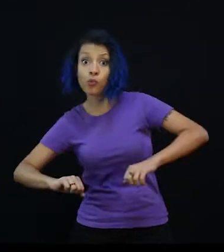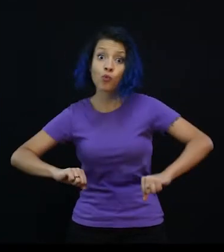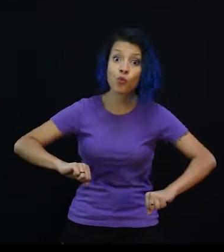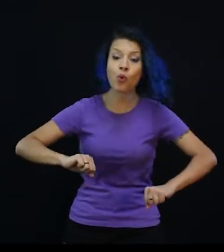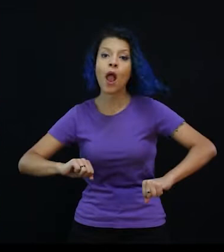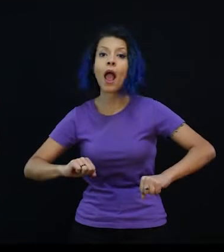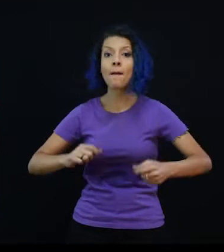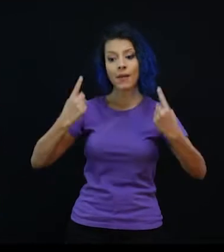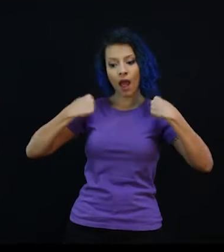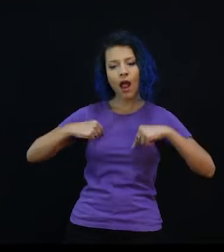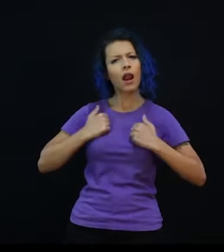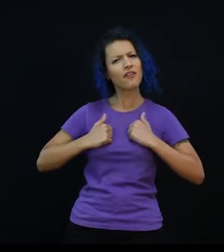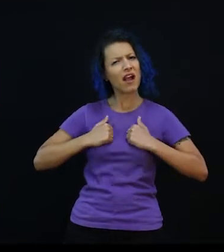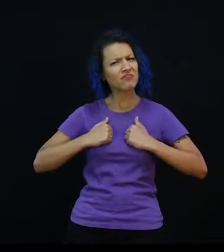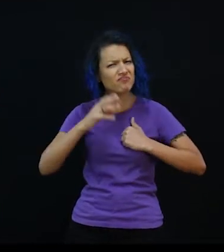Tem gente bem suja. Simbora.